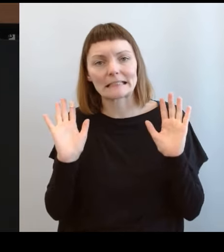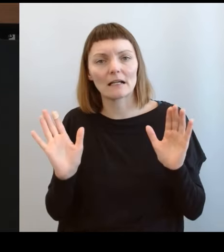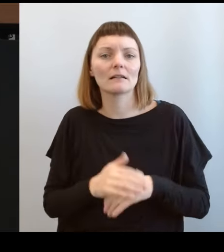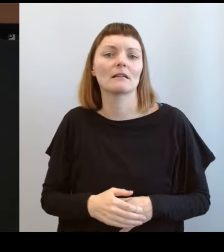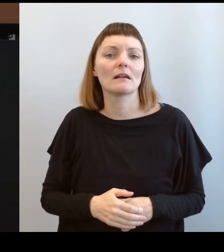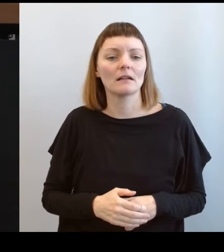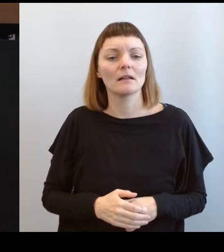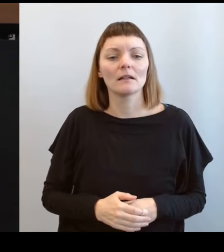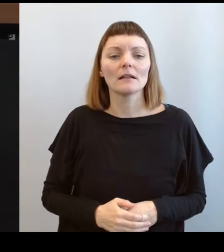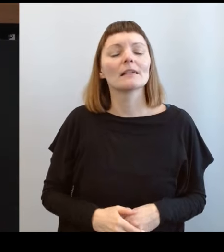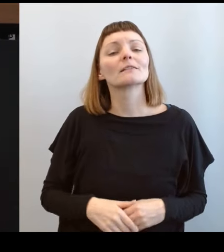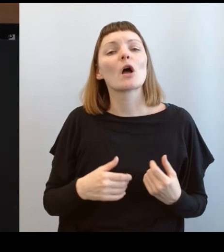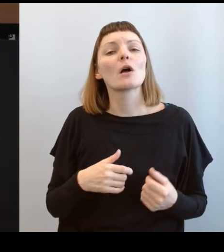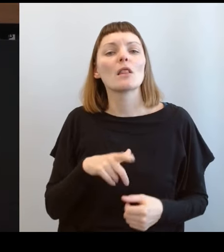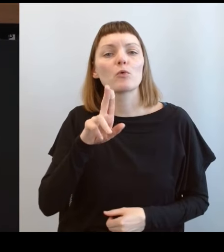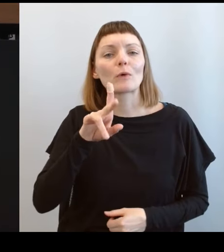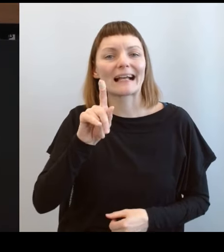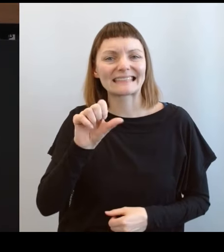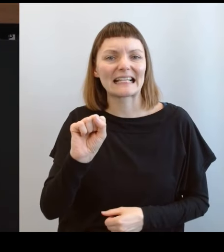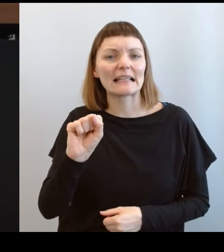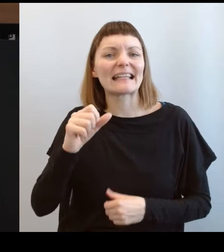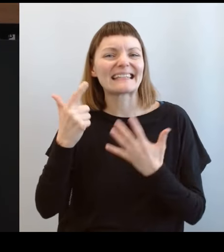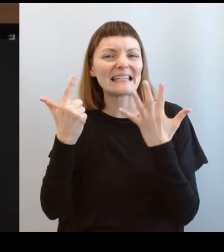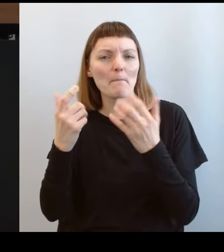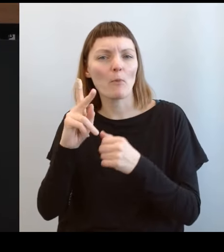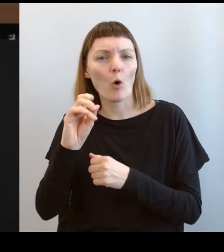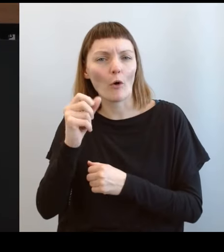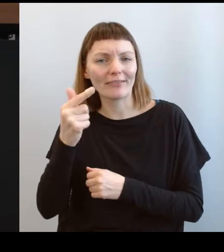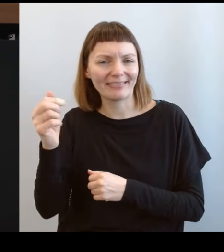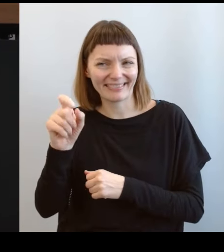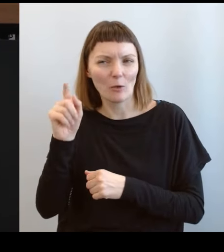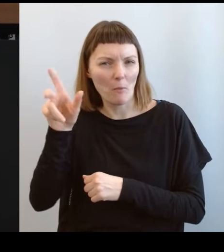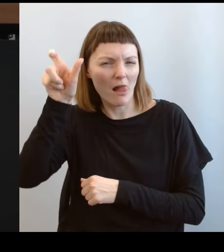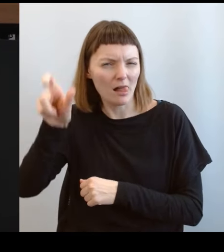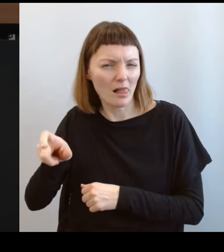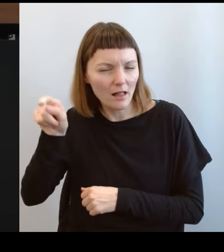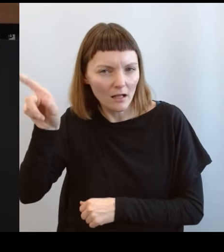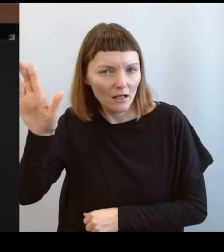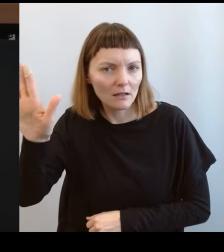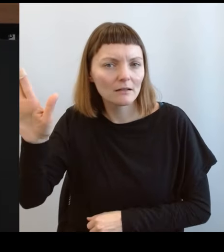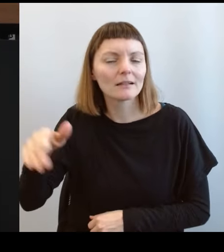hat erst vor ein paar Tagen in den Medien wieder gefordert, dass endlich ein Umdenken in der Politik stattfinden muss, um dem